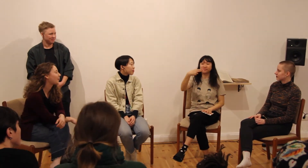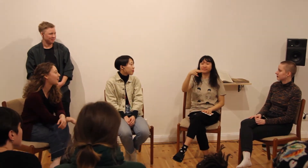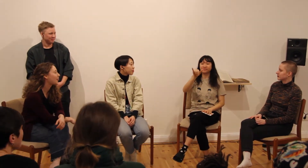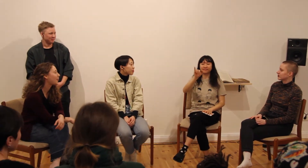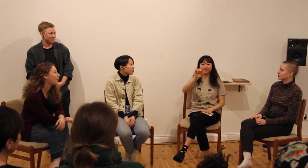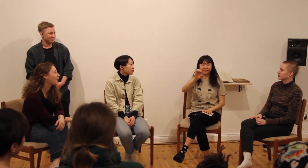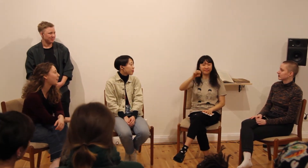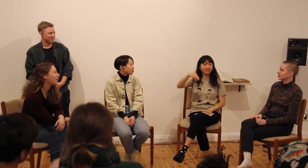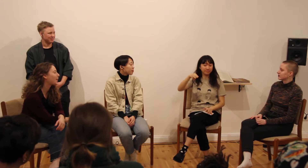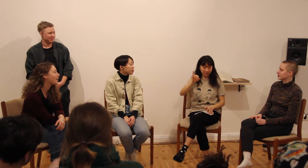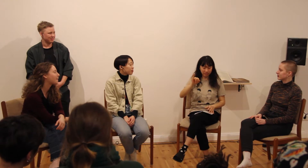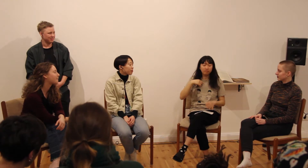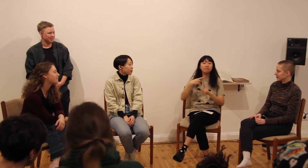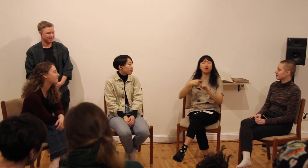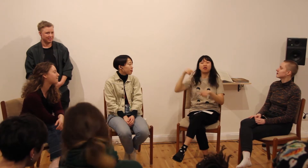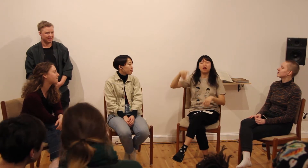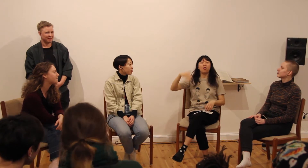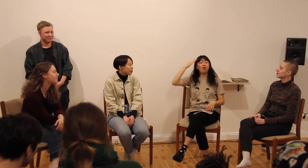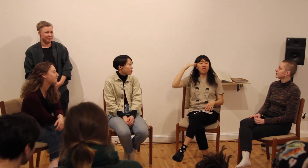Dann stelle ich mich noch kurz vor. Ich bin Hyemi,